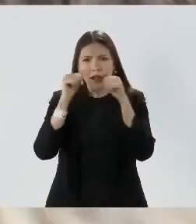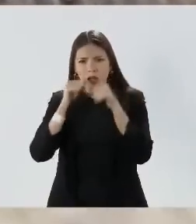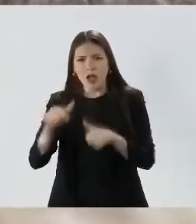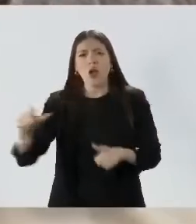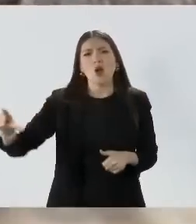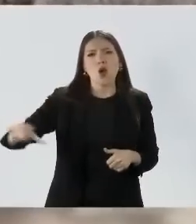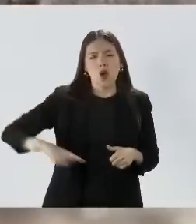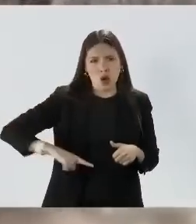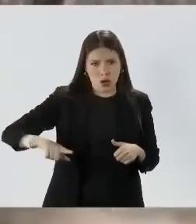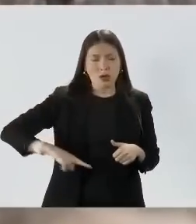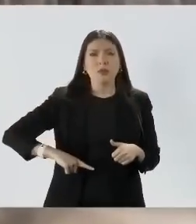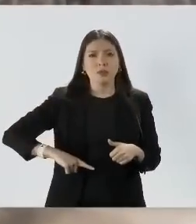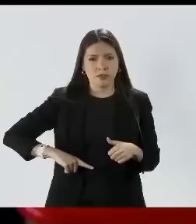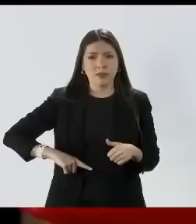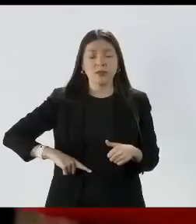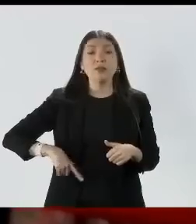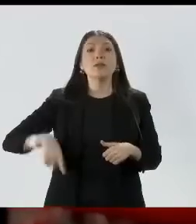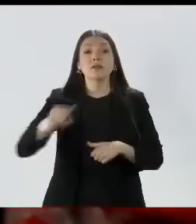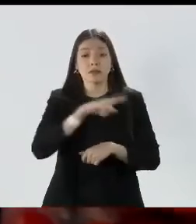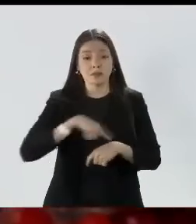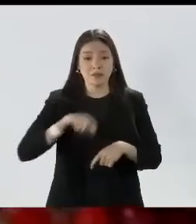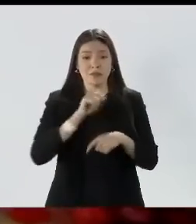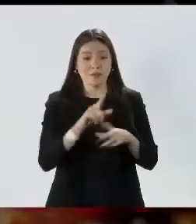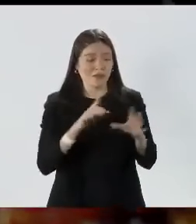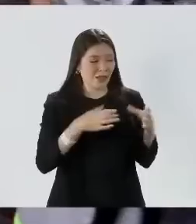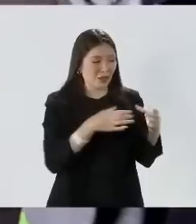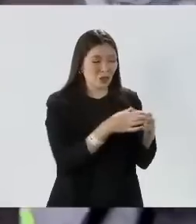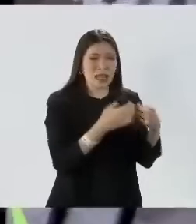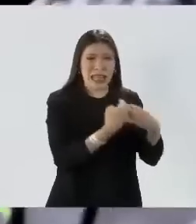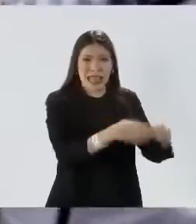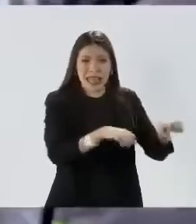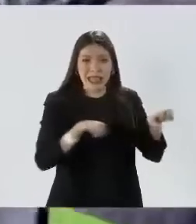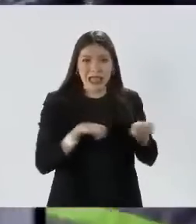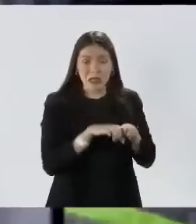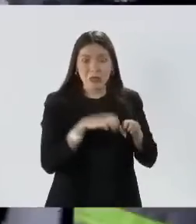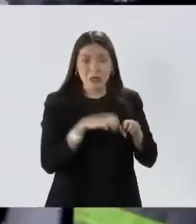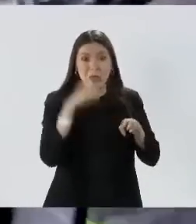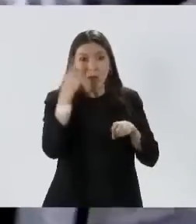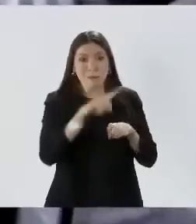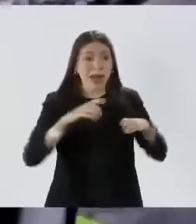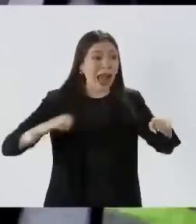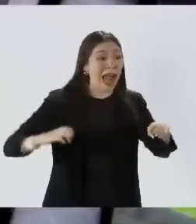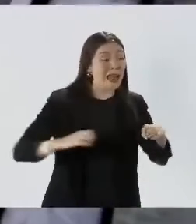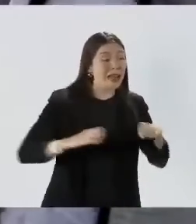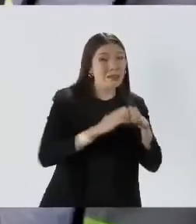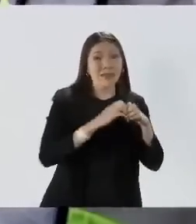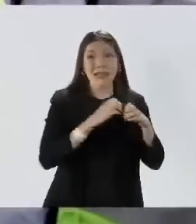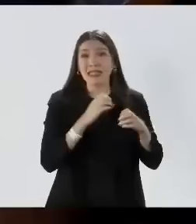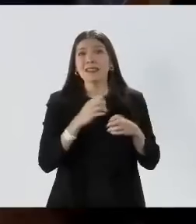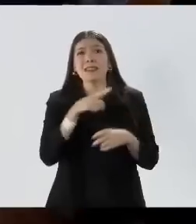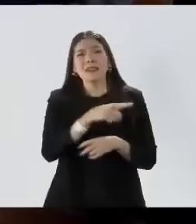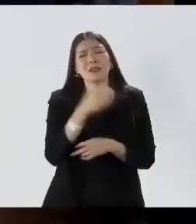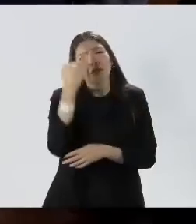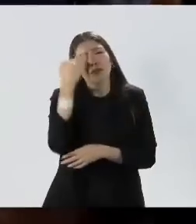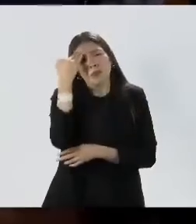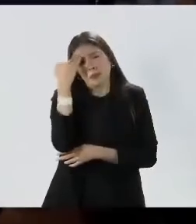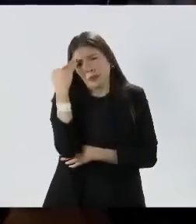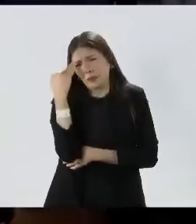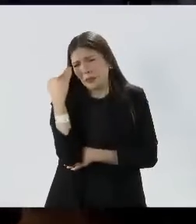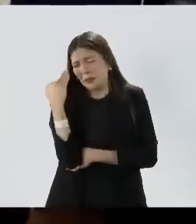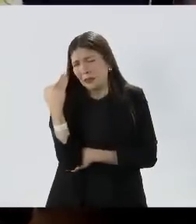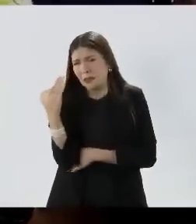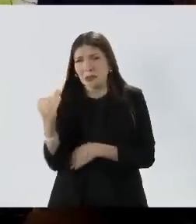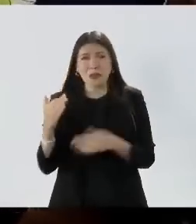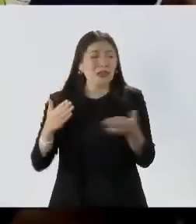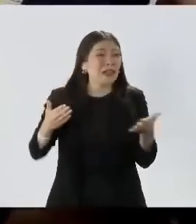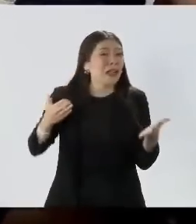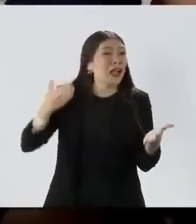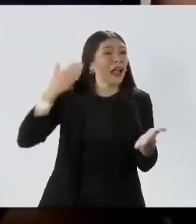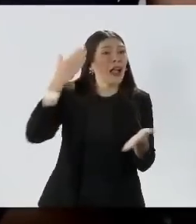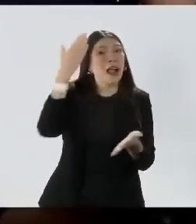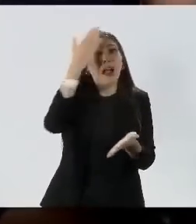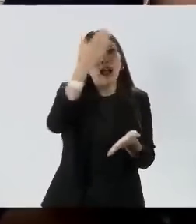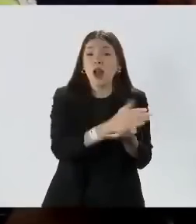nuestros equipos de emergencia demoraron horas en llegar y no lo podemos permitir no podemos